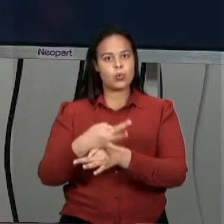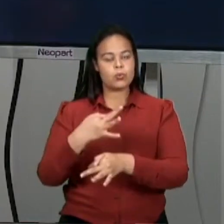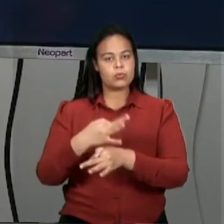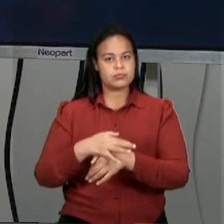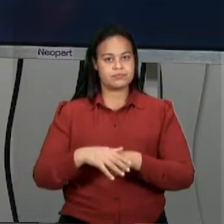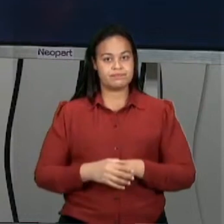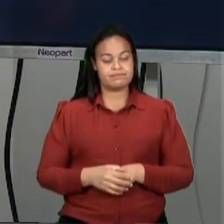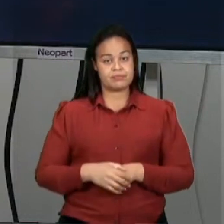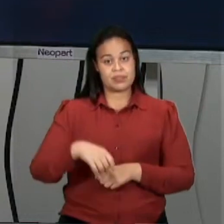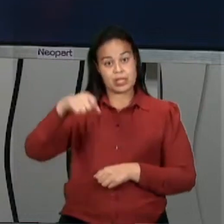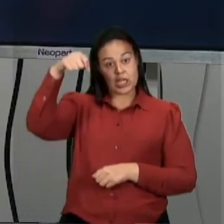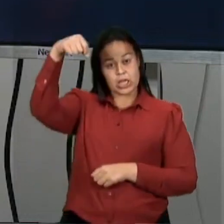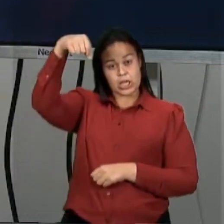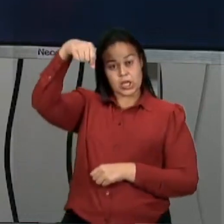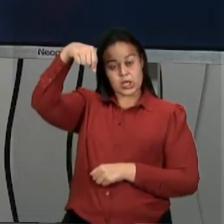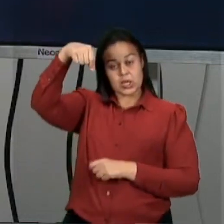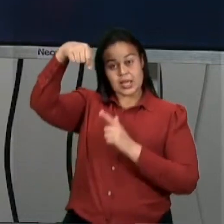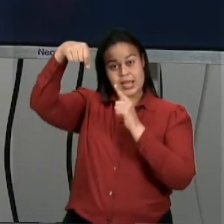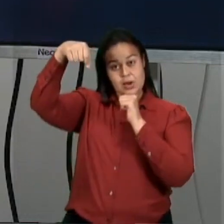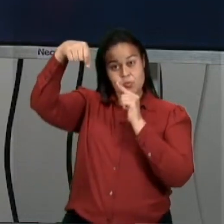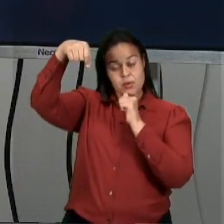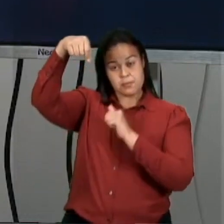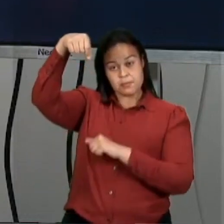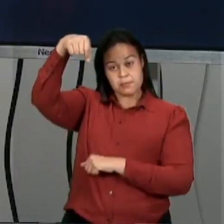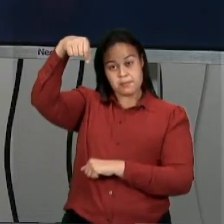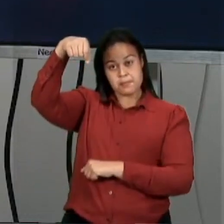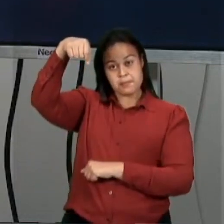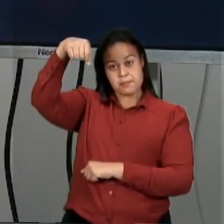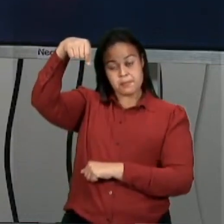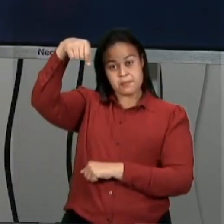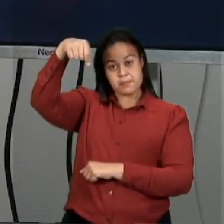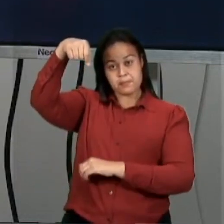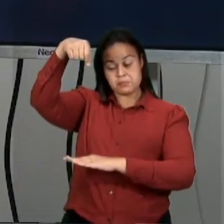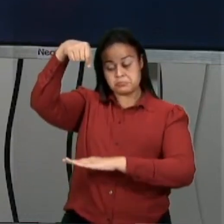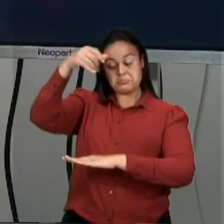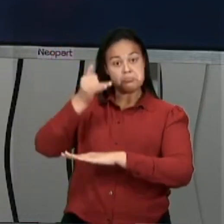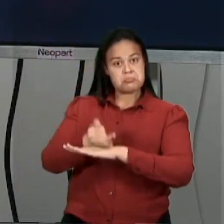gota de água cair na superfície de uma chapa de metal quente,